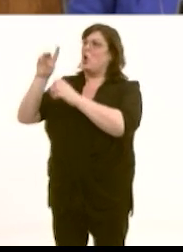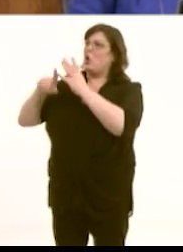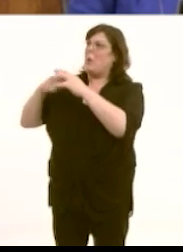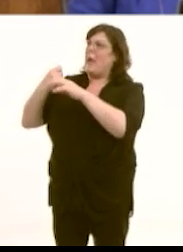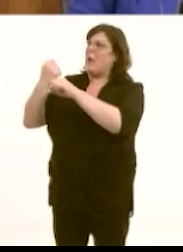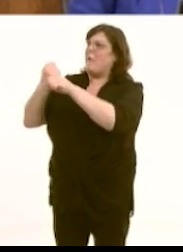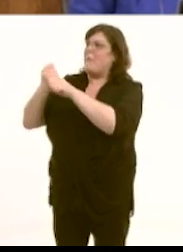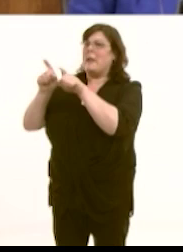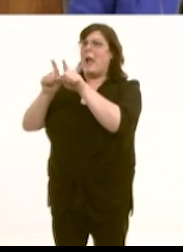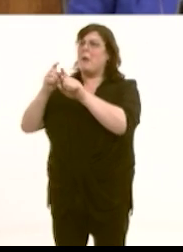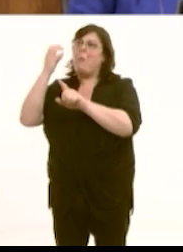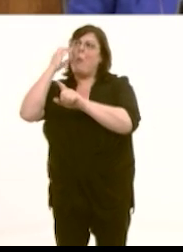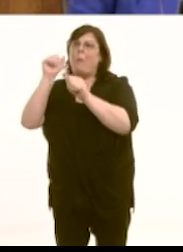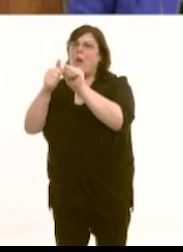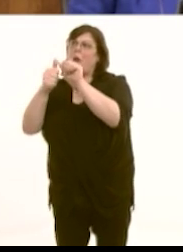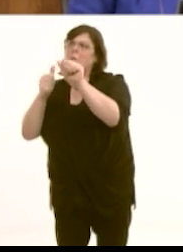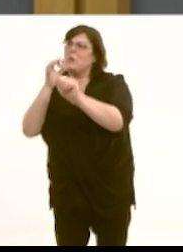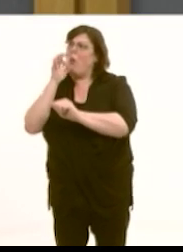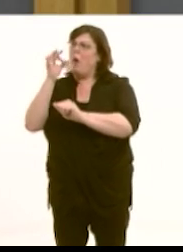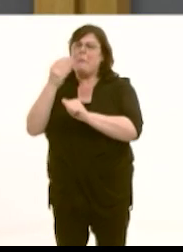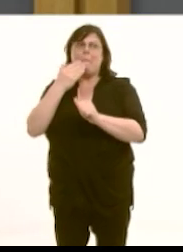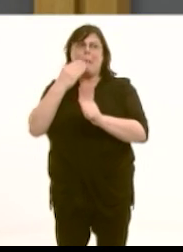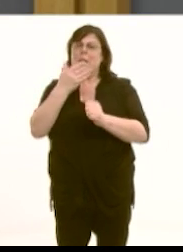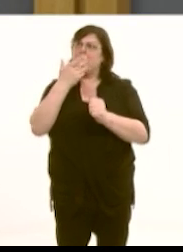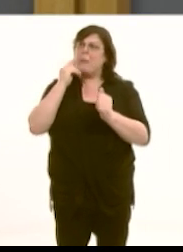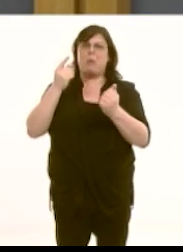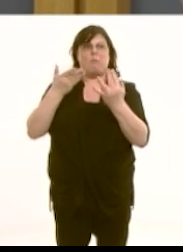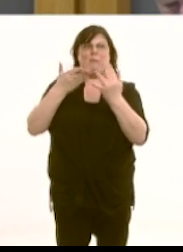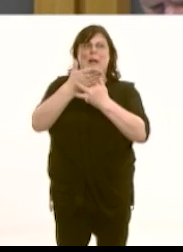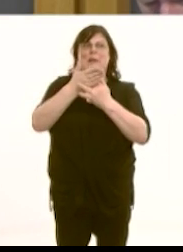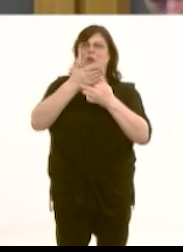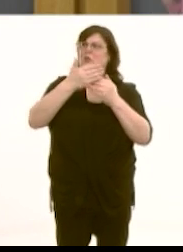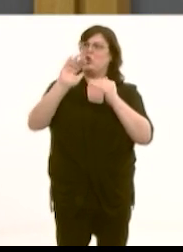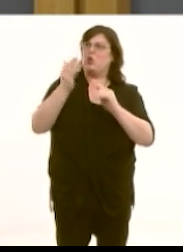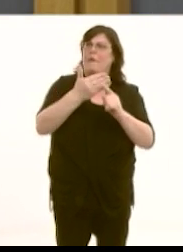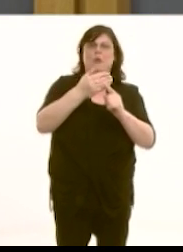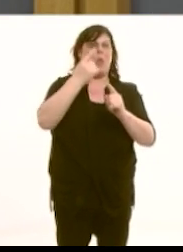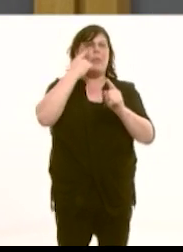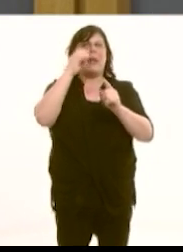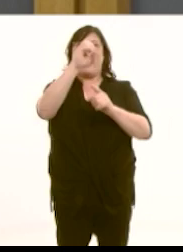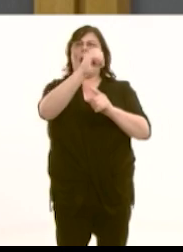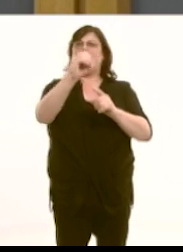people receive the service that they should have. If we look Carwyn Jones: Os edrychwn ni ar Ynys MÙn, mae Ynys MÙn yn fflat, felly byddai pobl yn meddwl byddai Ynys MÙn yn weddol rwydd